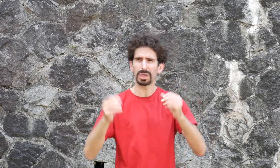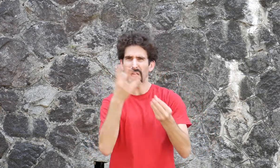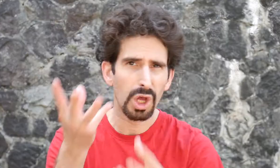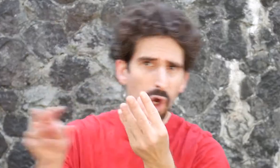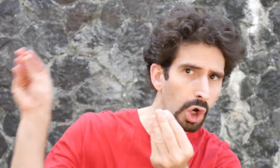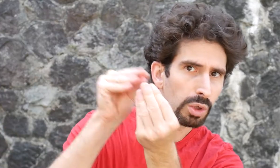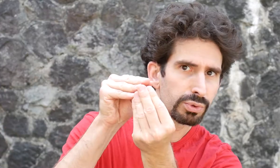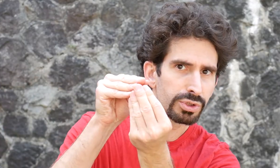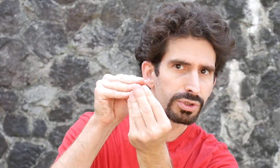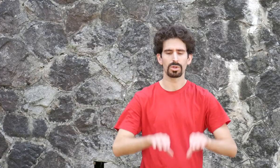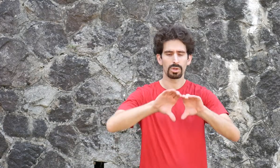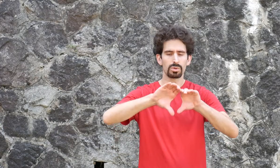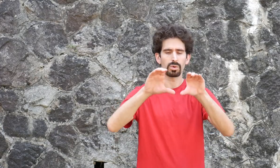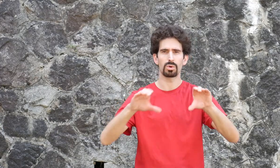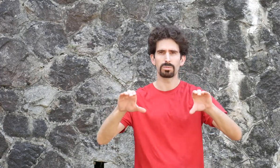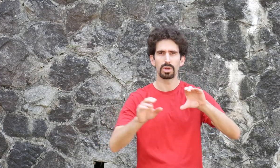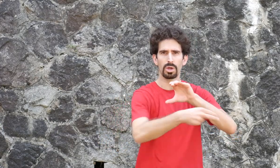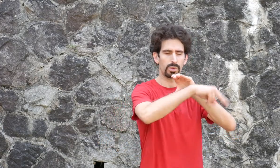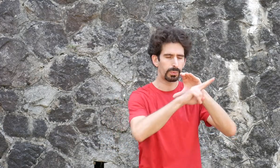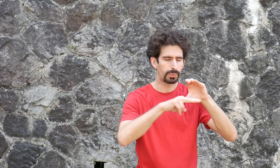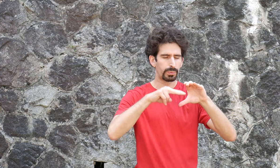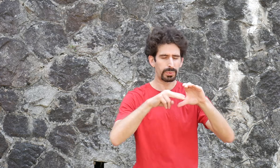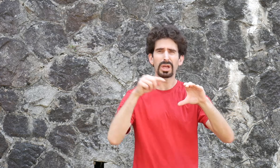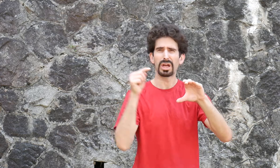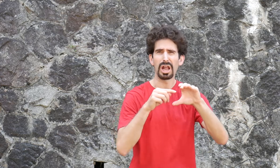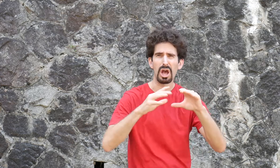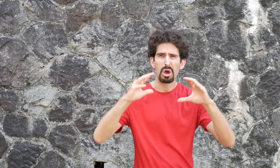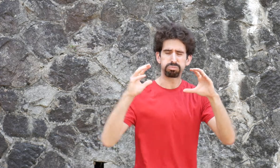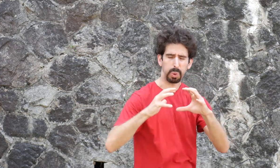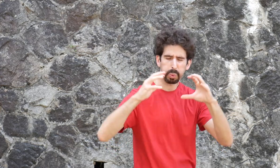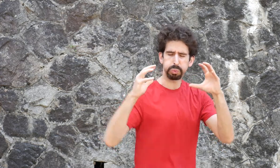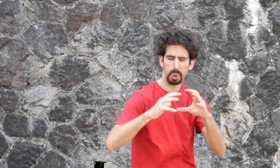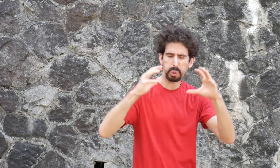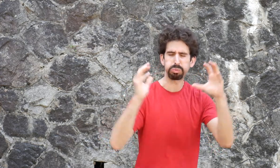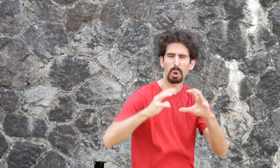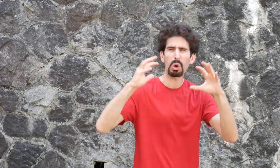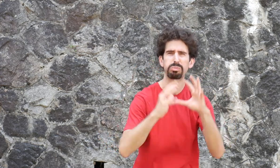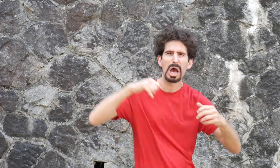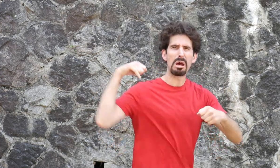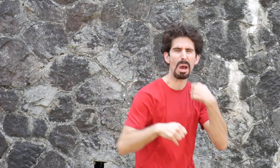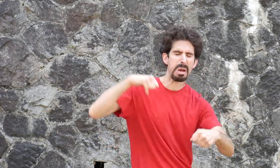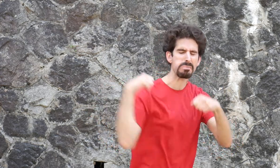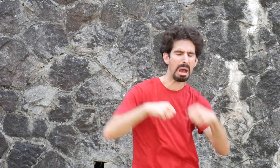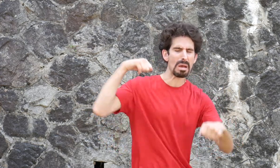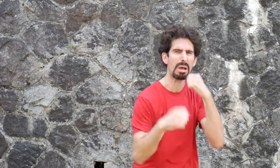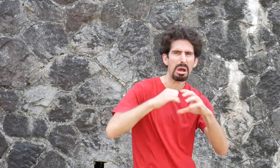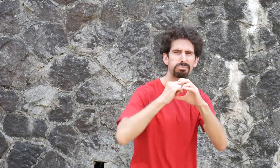En plus, l'anus du concombre de mer agit comme une caisse de résonnance. Les roulements de tambour